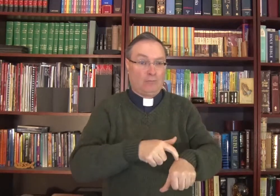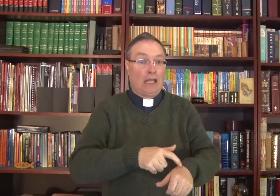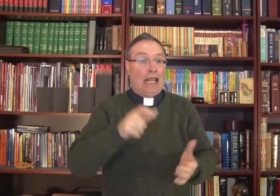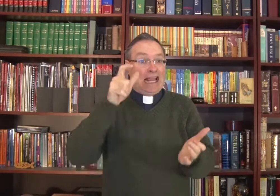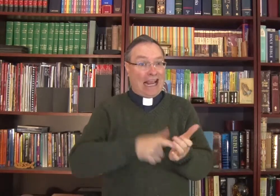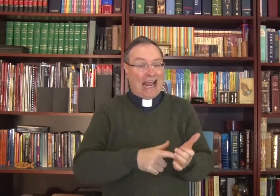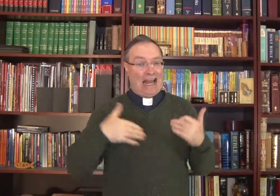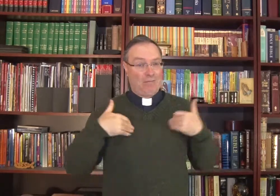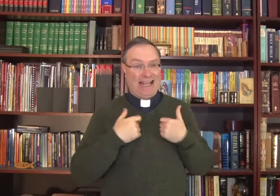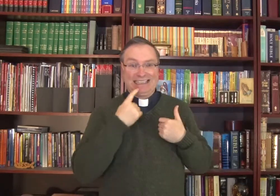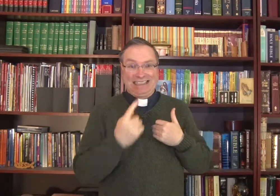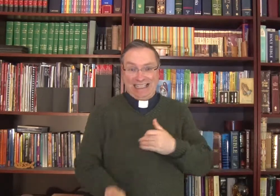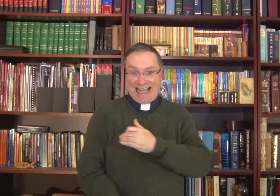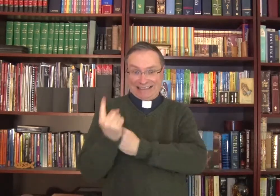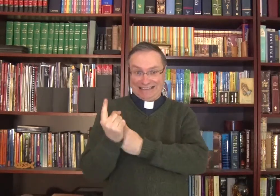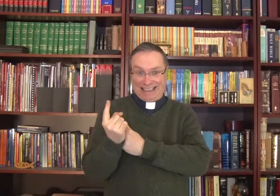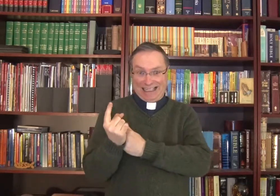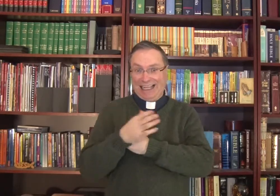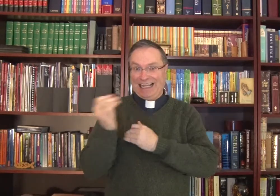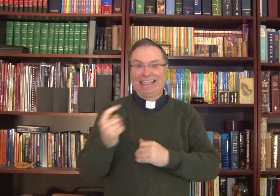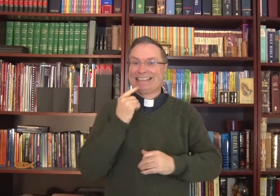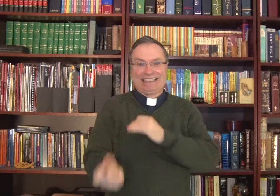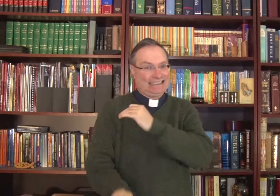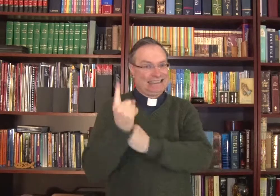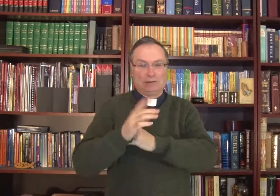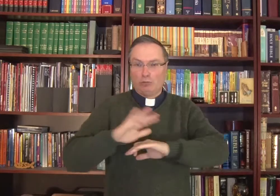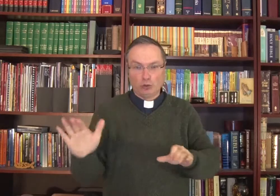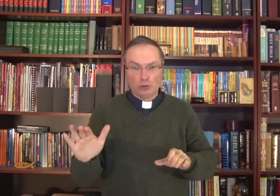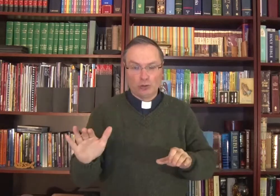Quant à la bête qui existait et qui n'existe plus,